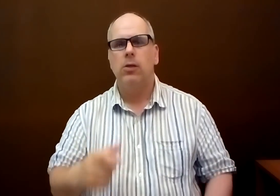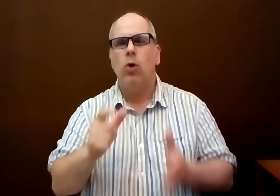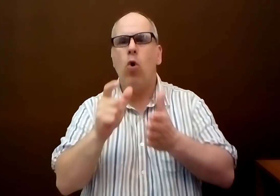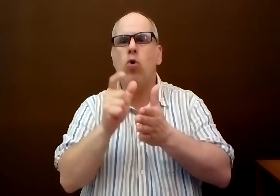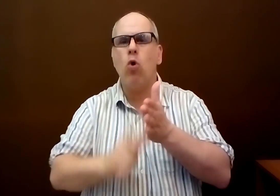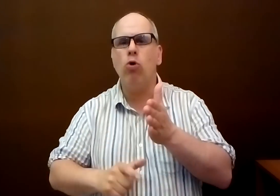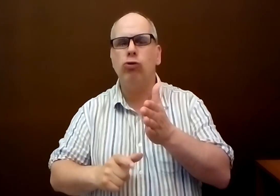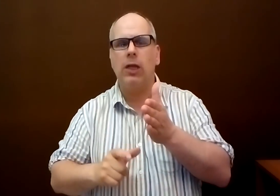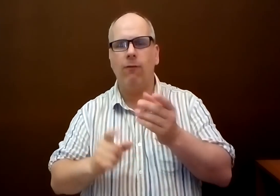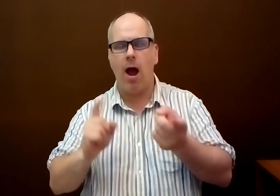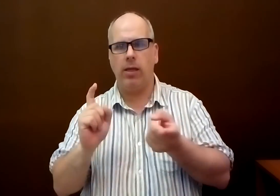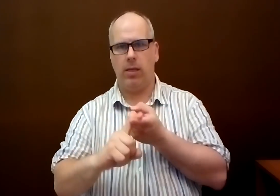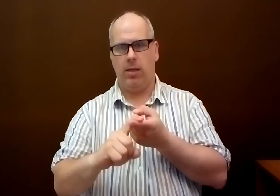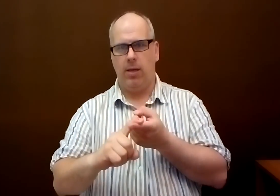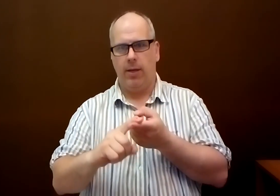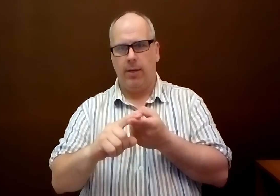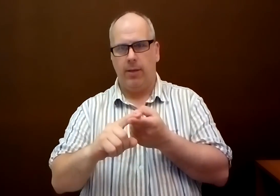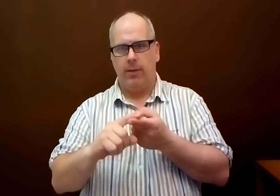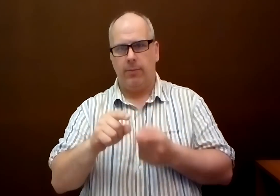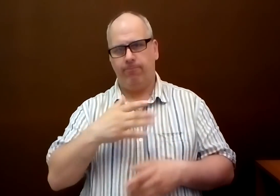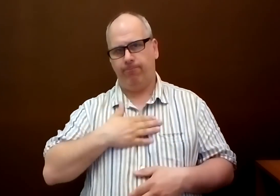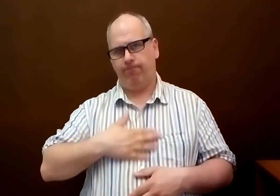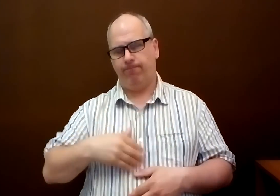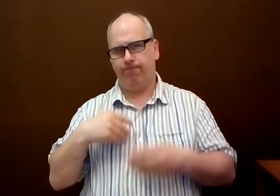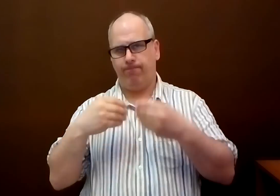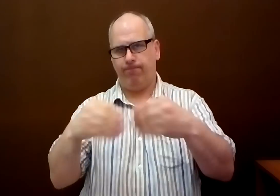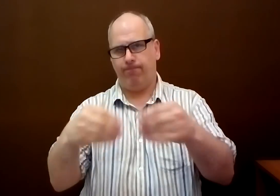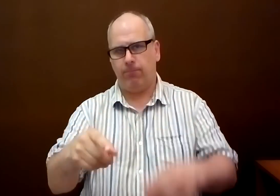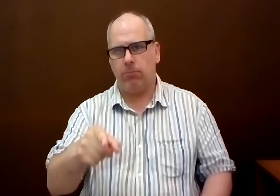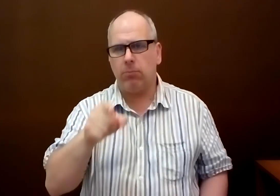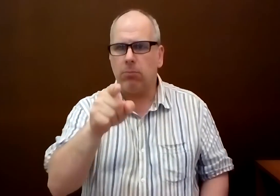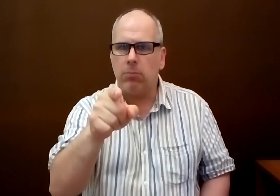A jogosítvánnyal kapcsolatban szeretnék hozzáfűzni neked